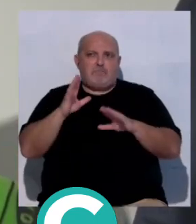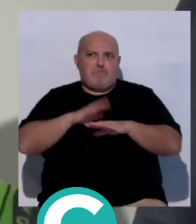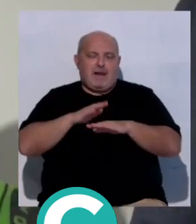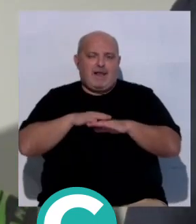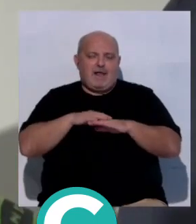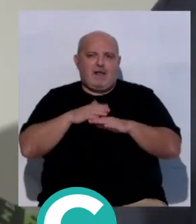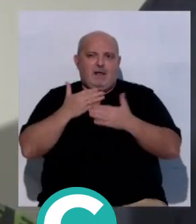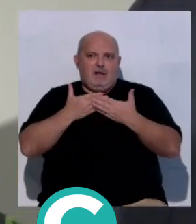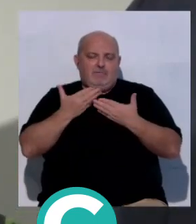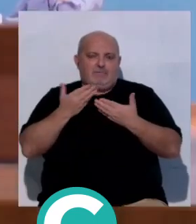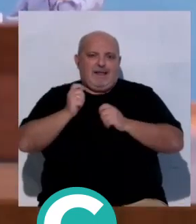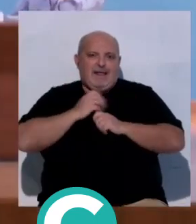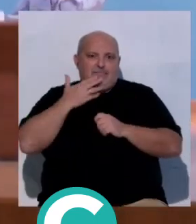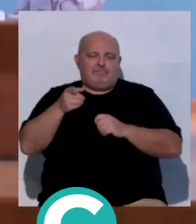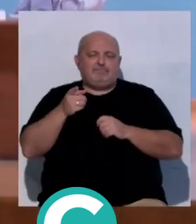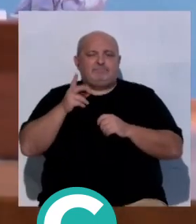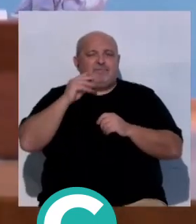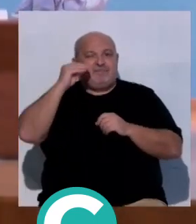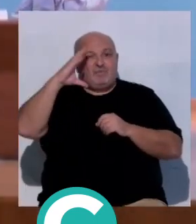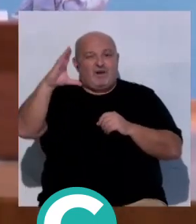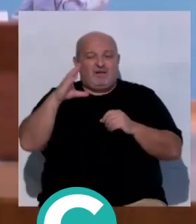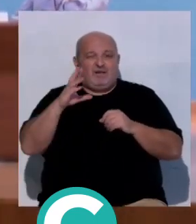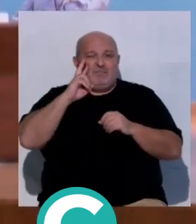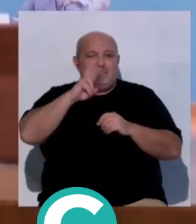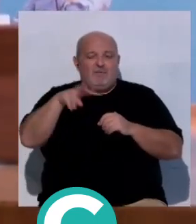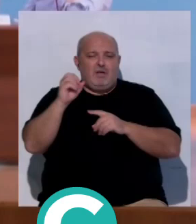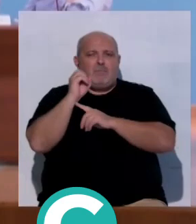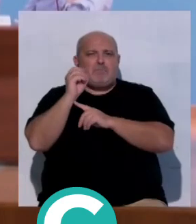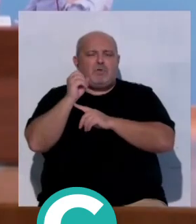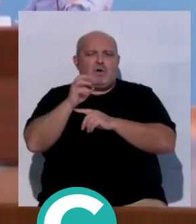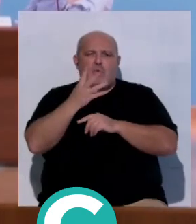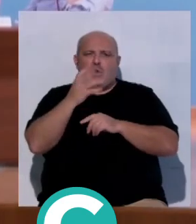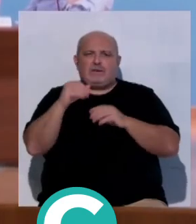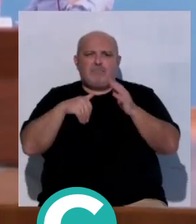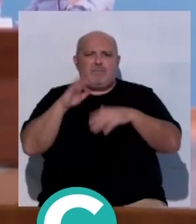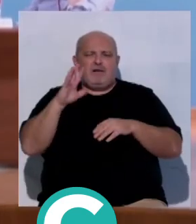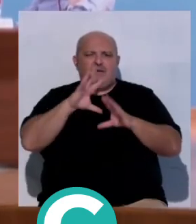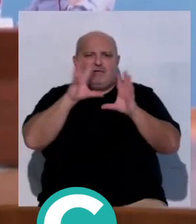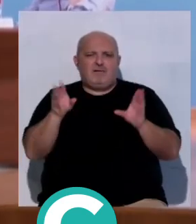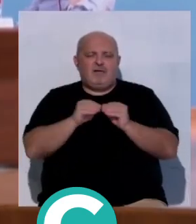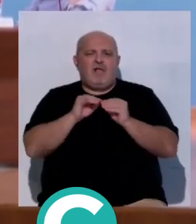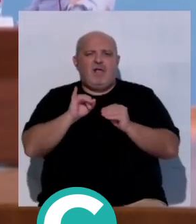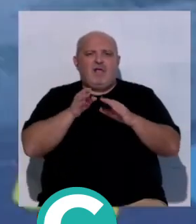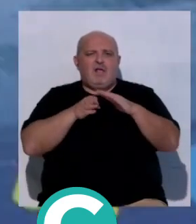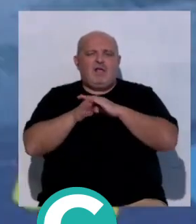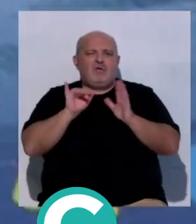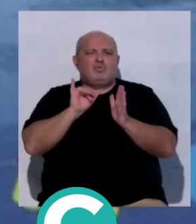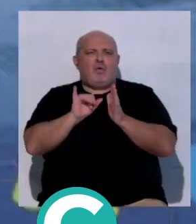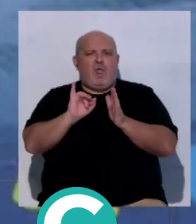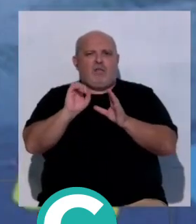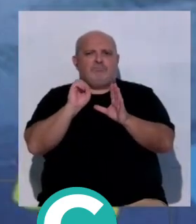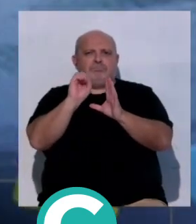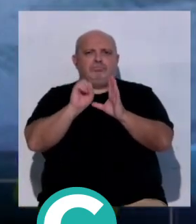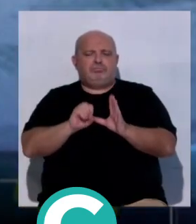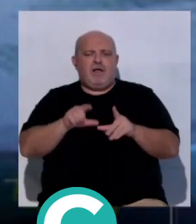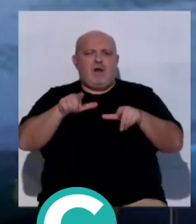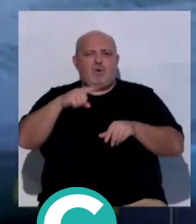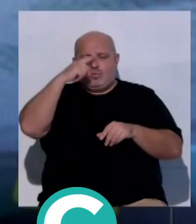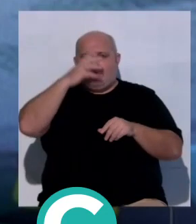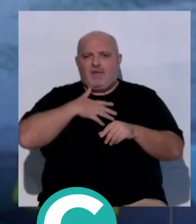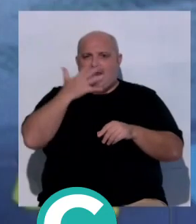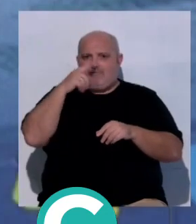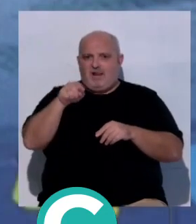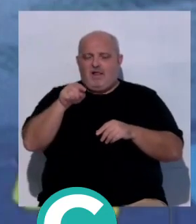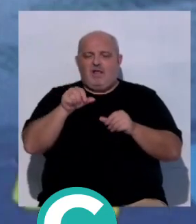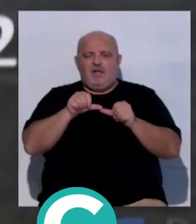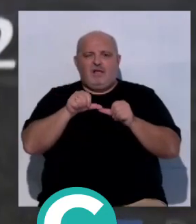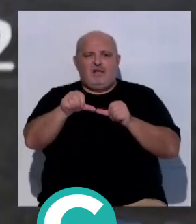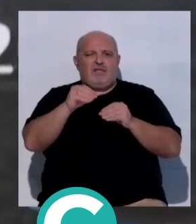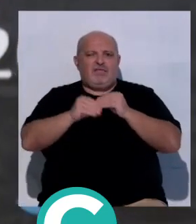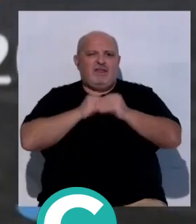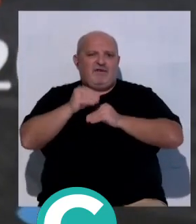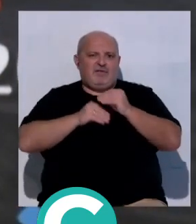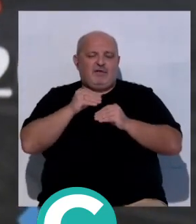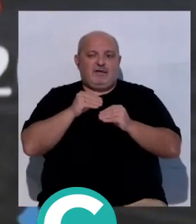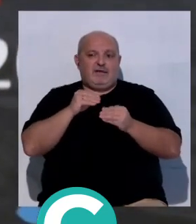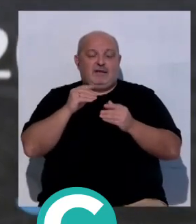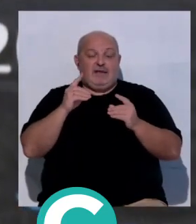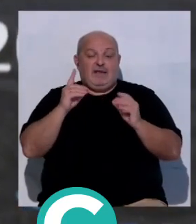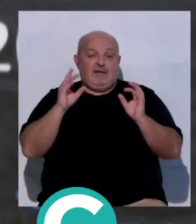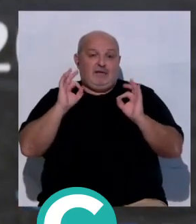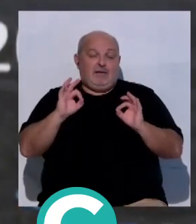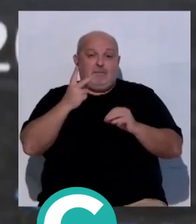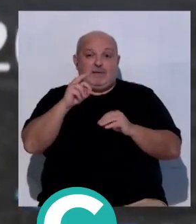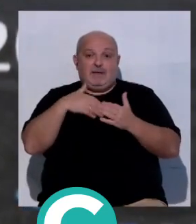estudiarnotas de este evento del 20 al 30 de